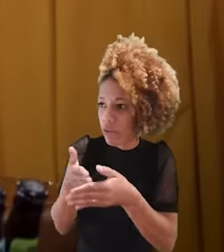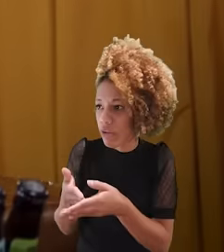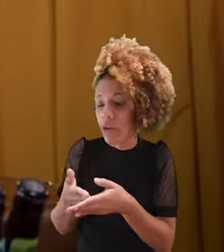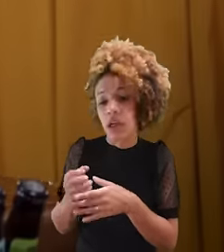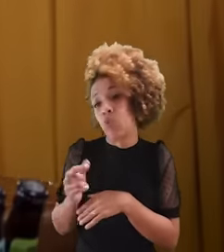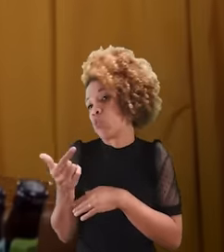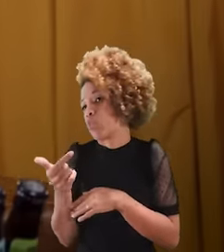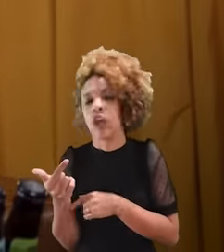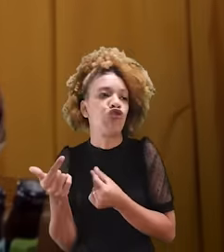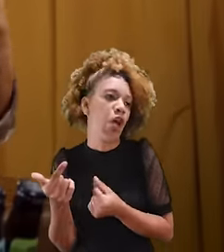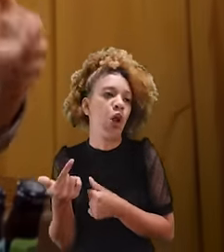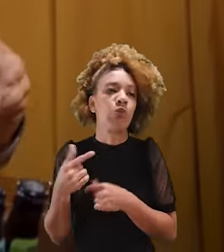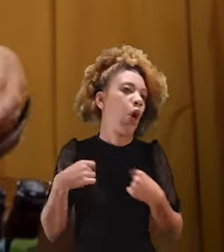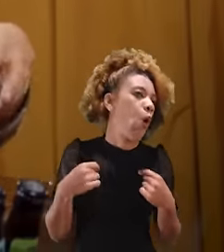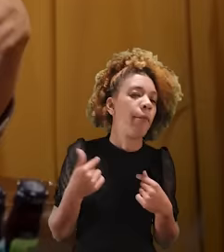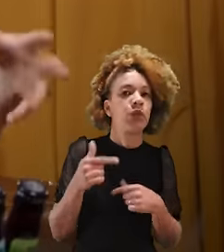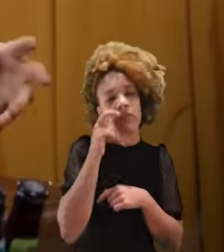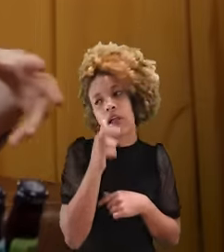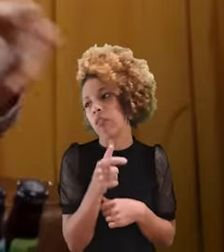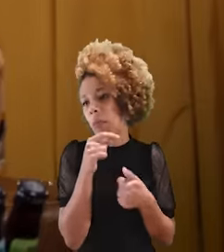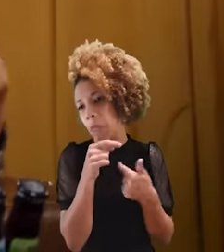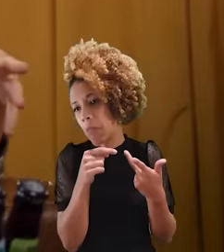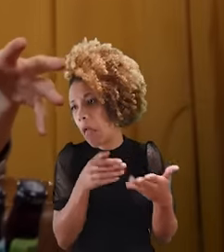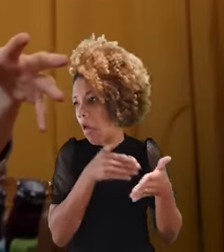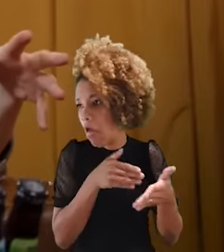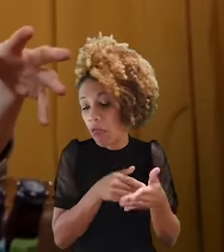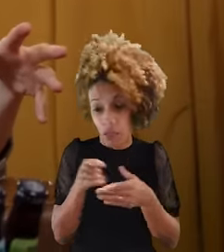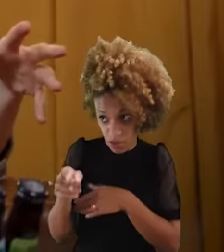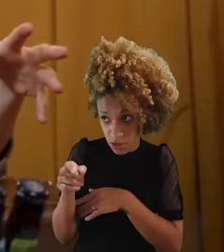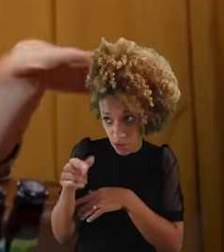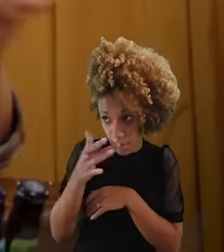não tenho roupa não tenho interesse não tenho não sei o qu Aí você pega uma pessoa dessa que nunca